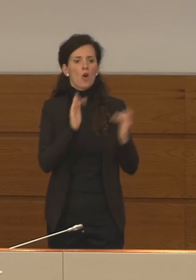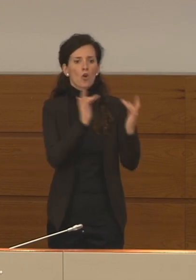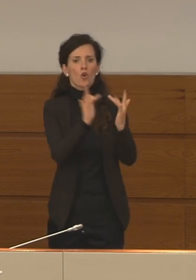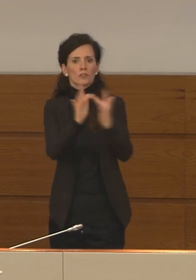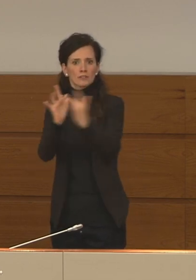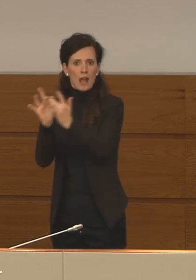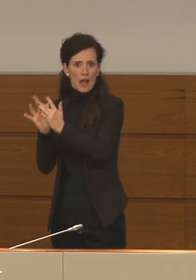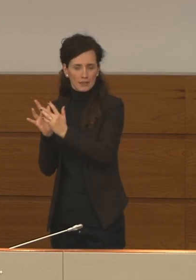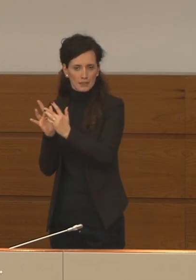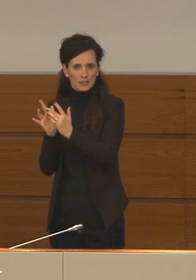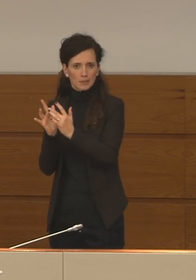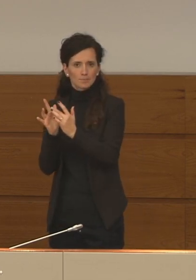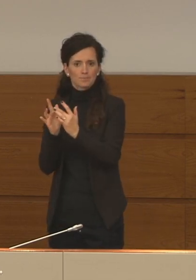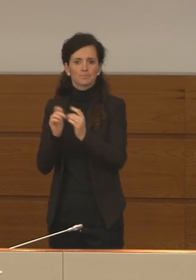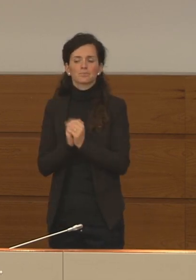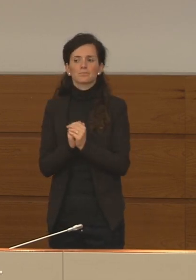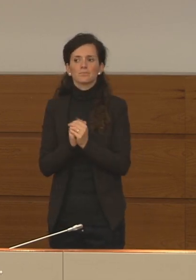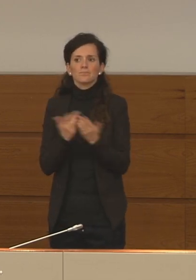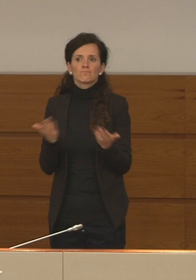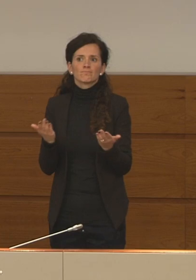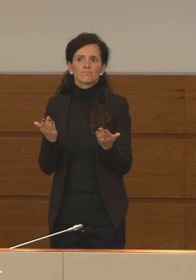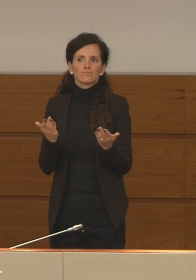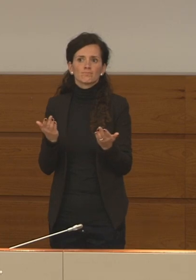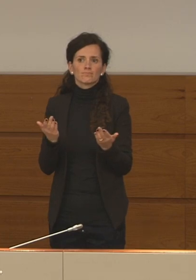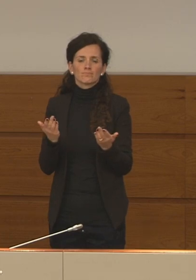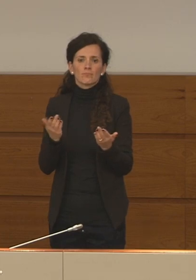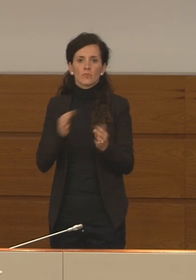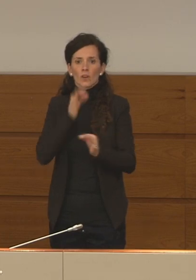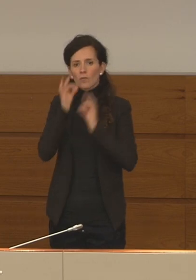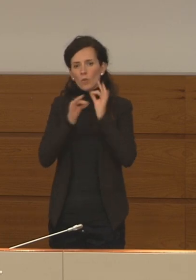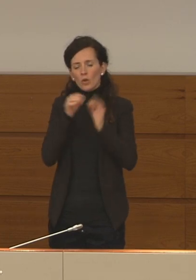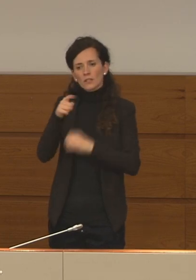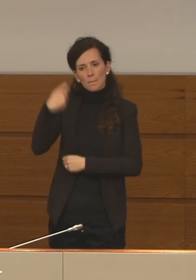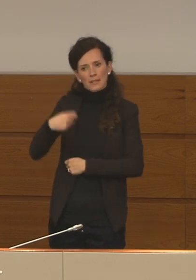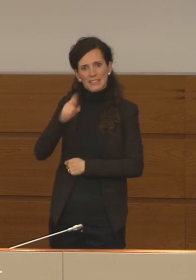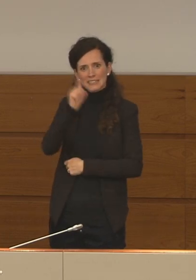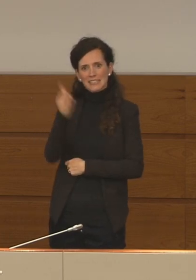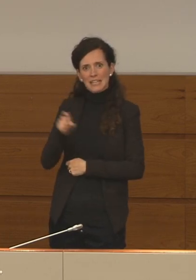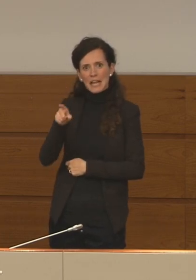immagino che sulla base di alcuni elementi abbia avuto sospetto e abbia